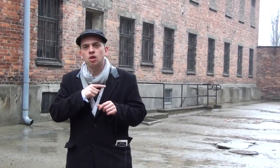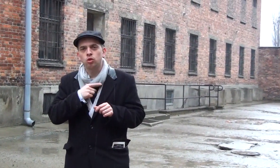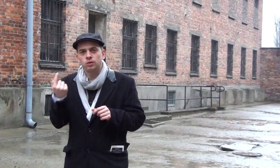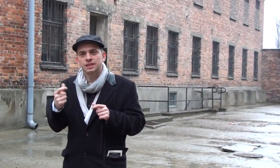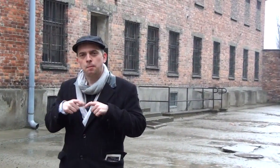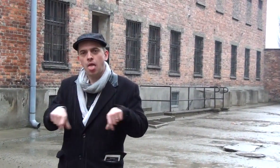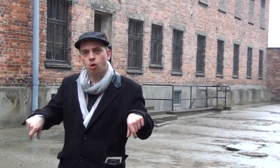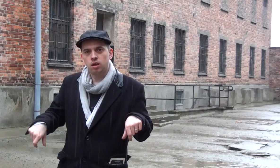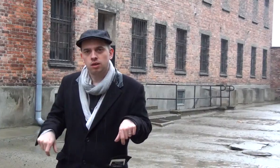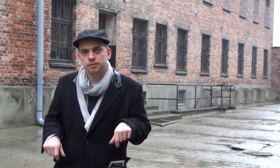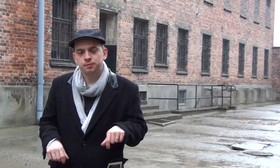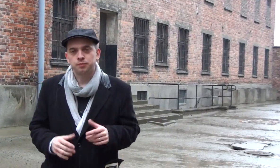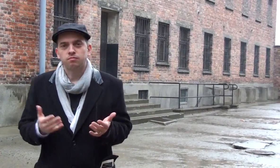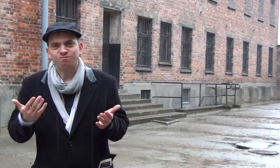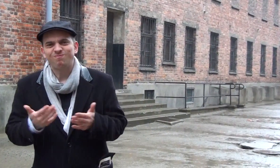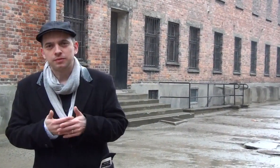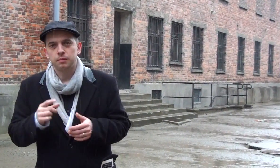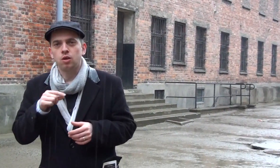Hier ist das Todesblock.